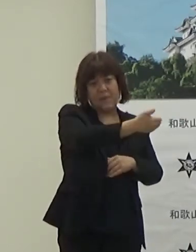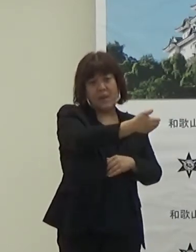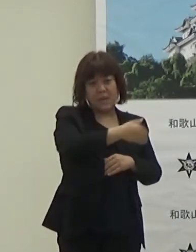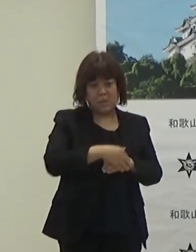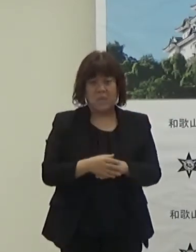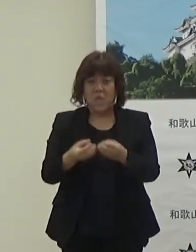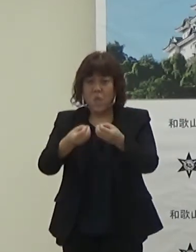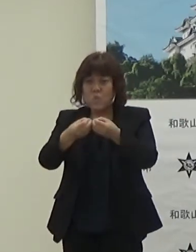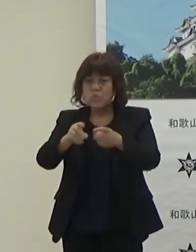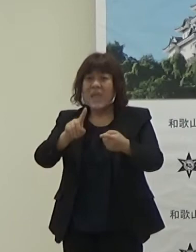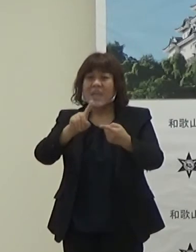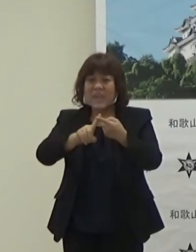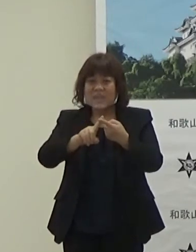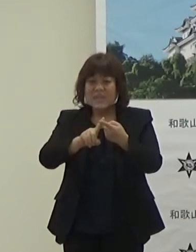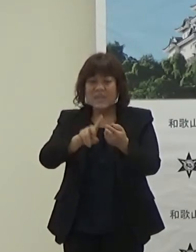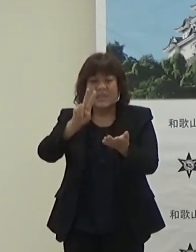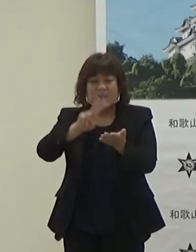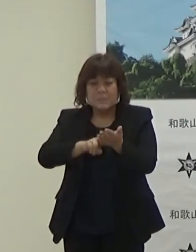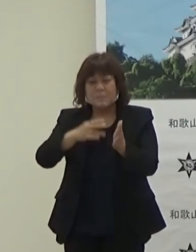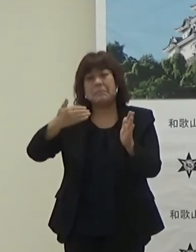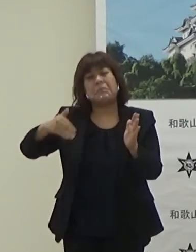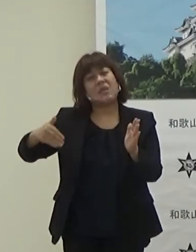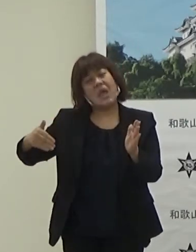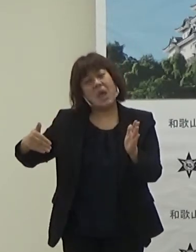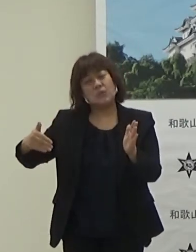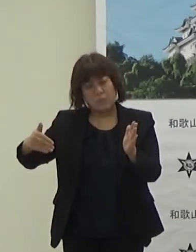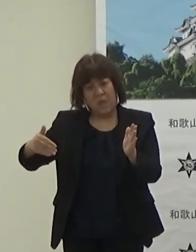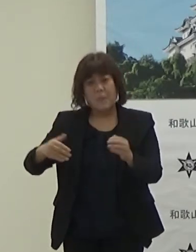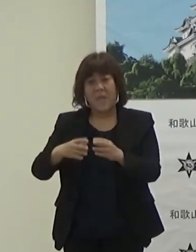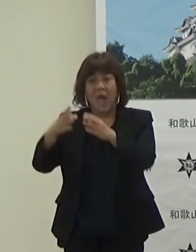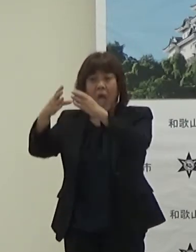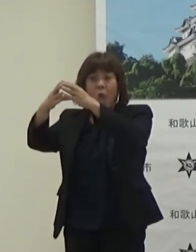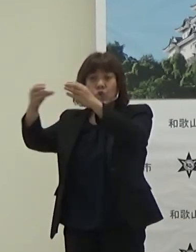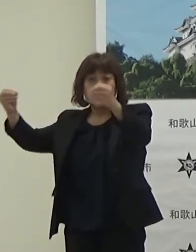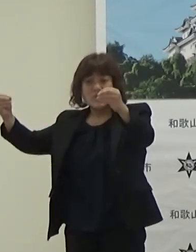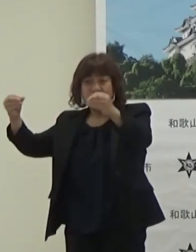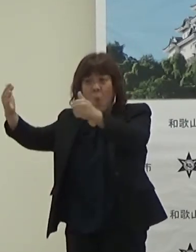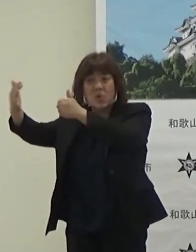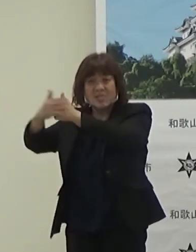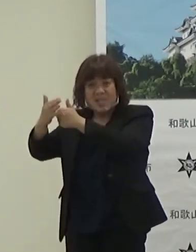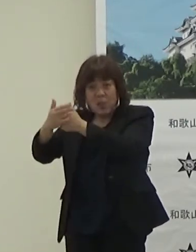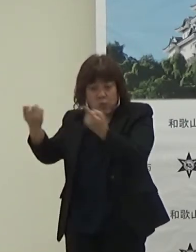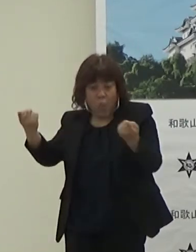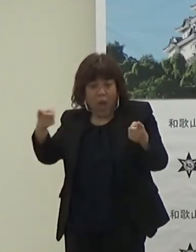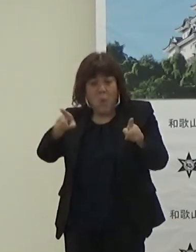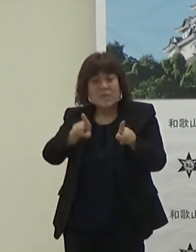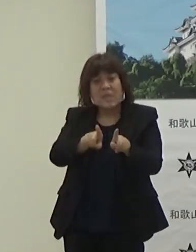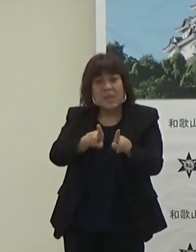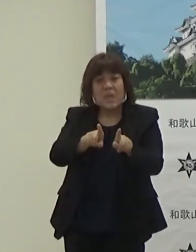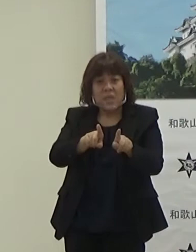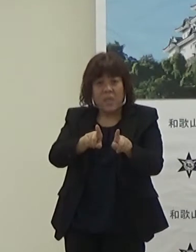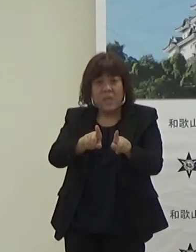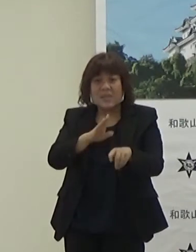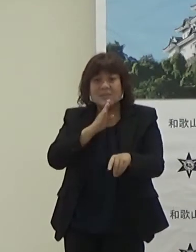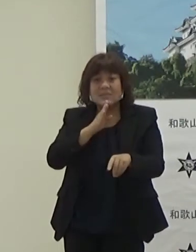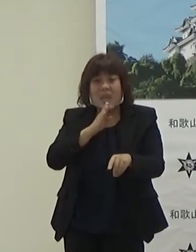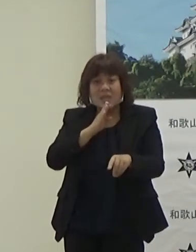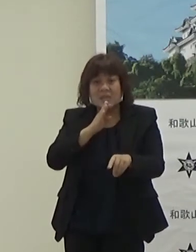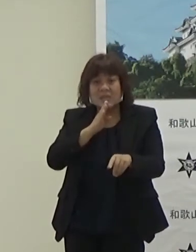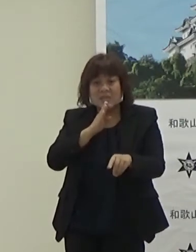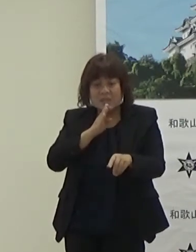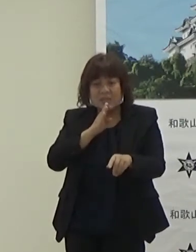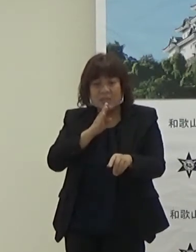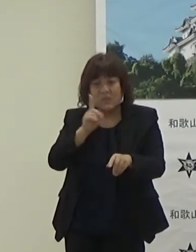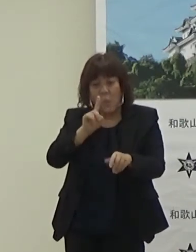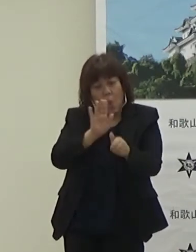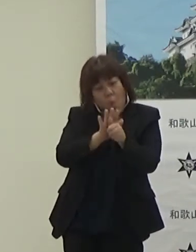具体的にはまだちょっと決まってないというか、国の支援と合わせてそこの自治体としての支援がどこまでできるかっていうところは